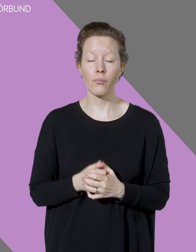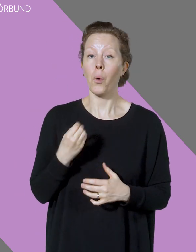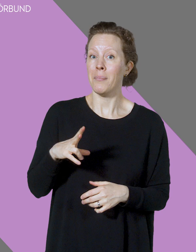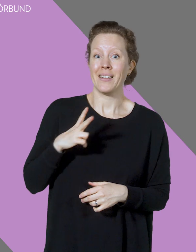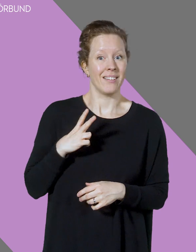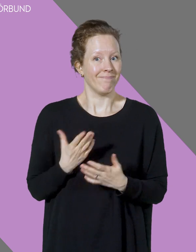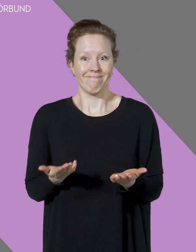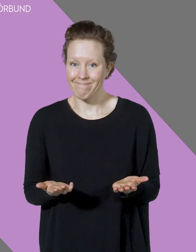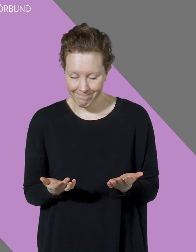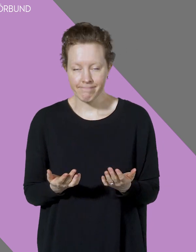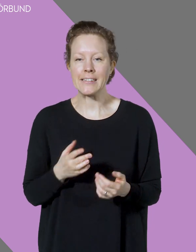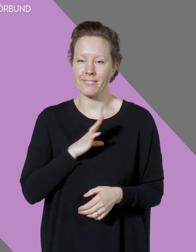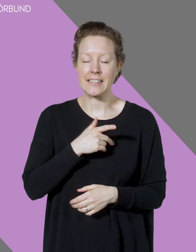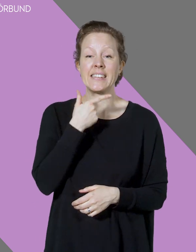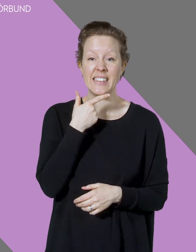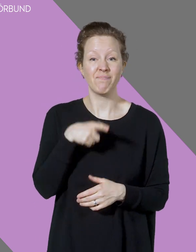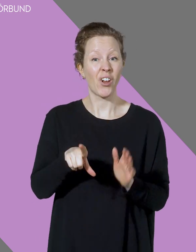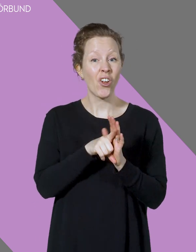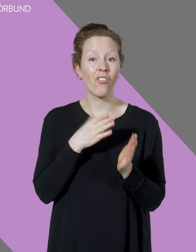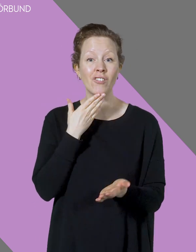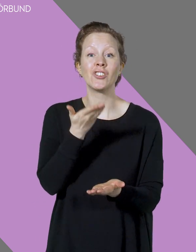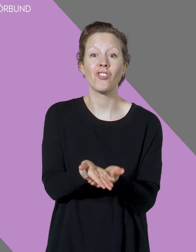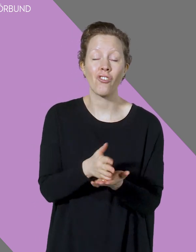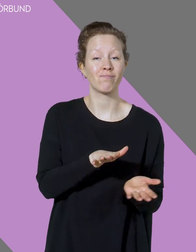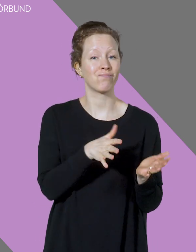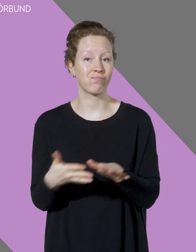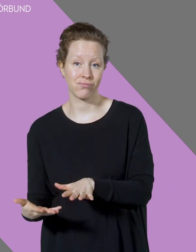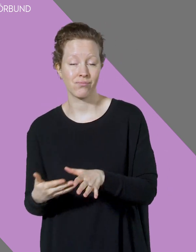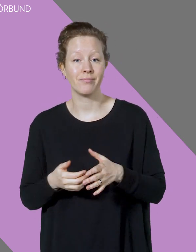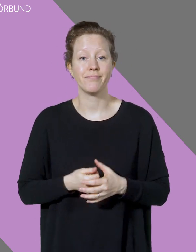Om det trots allt inte lyckas, finns det risk för att propositionen förfaller.